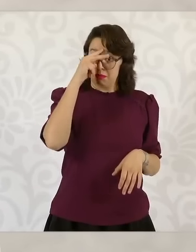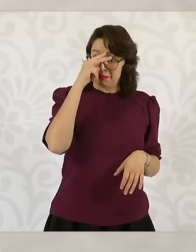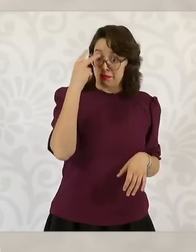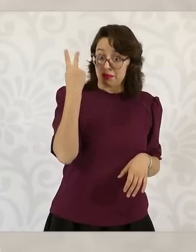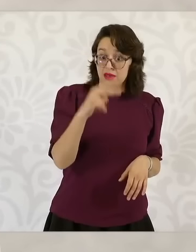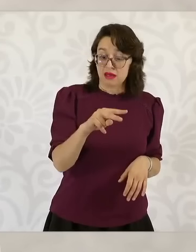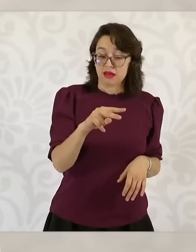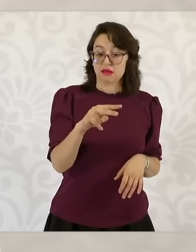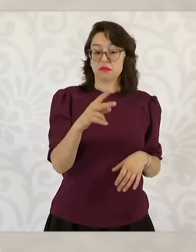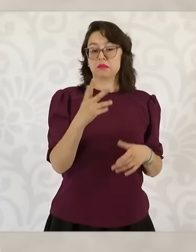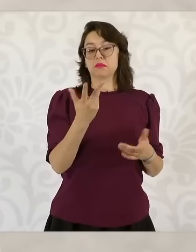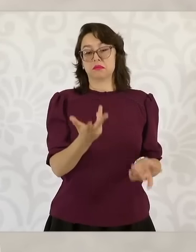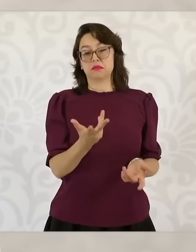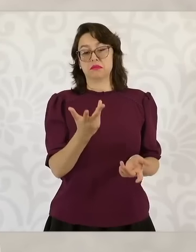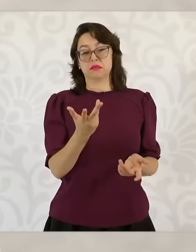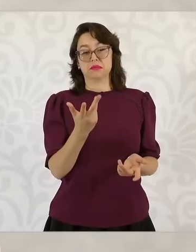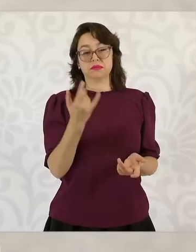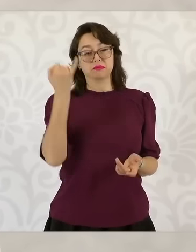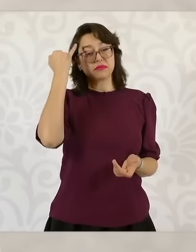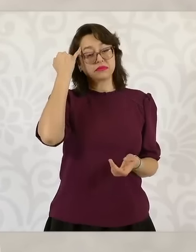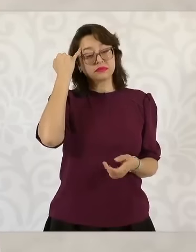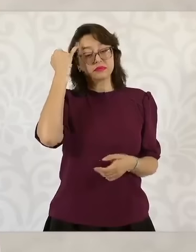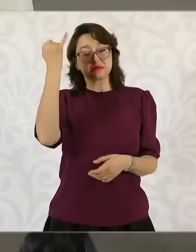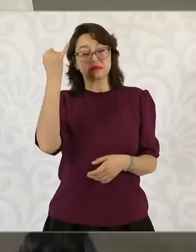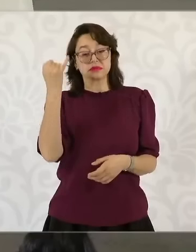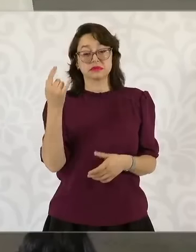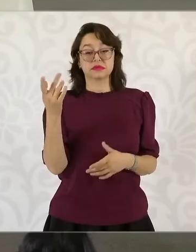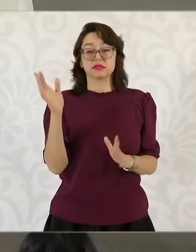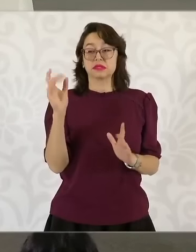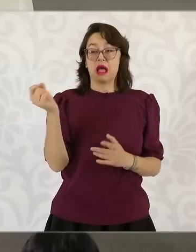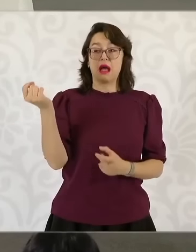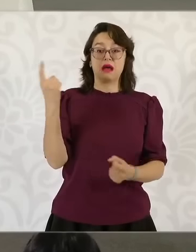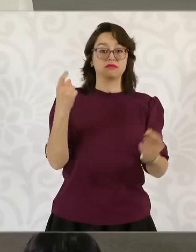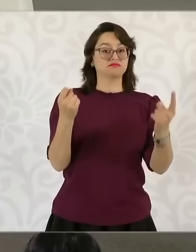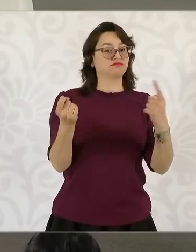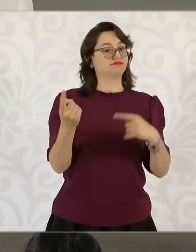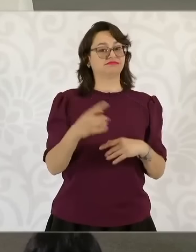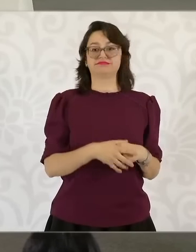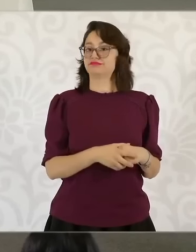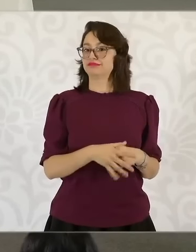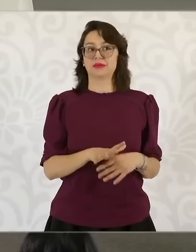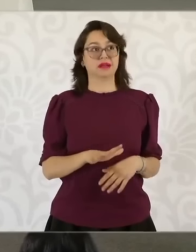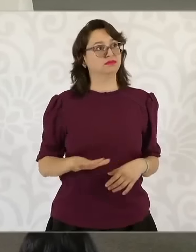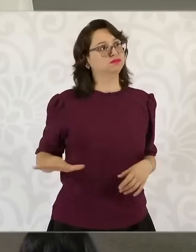no es nada más el estereotipo y el mito sino estamos en todos los aspectos y en todas las